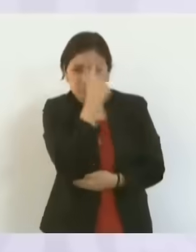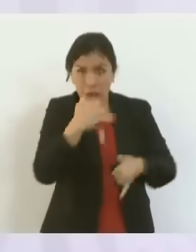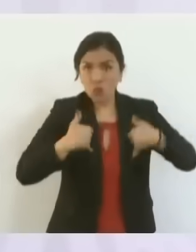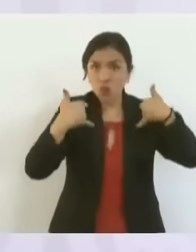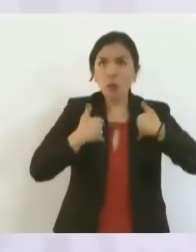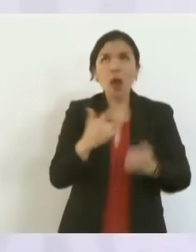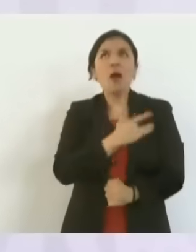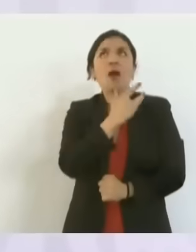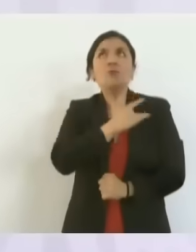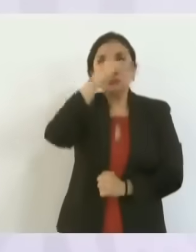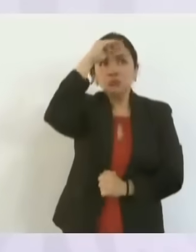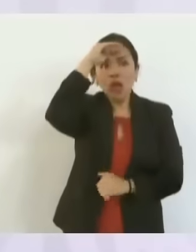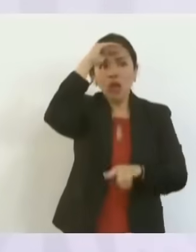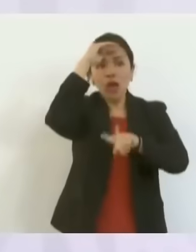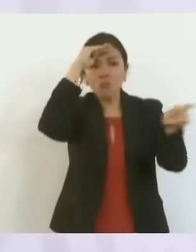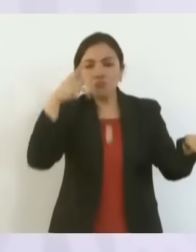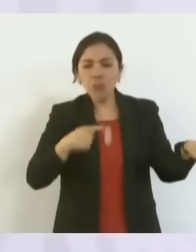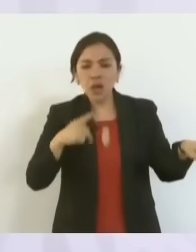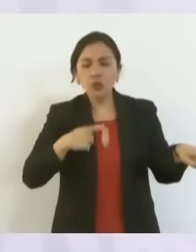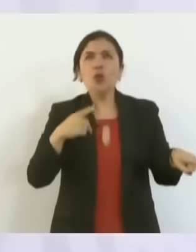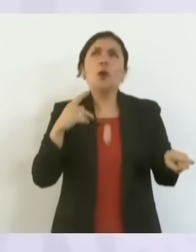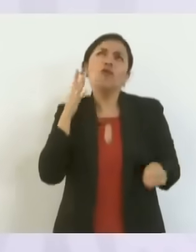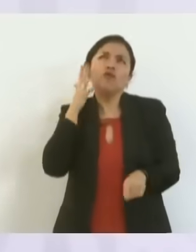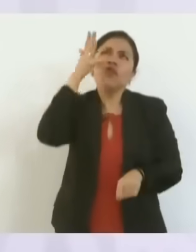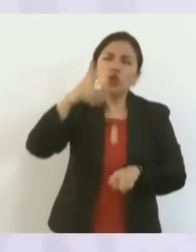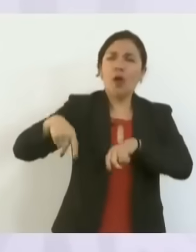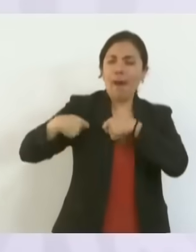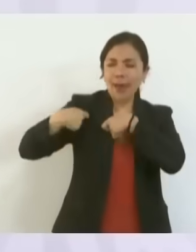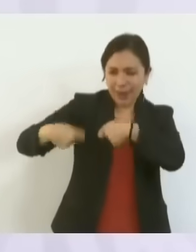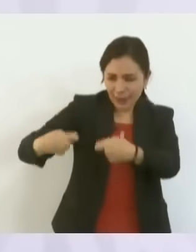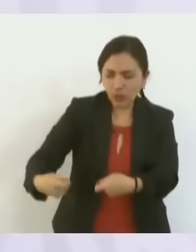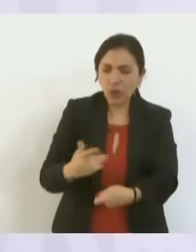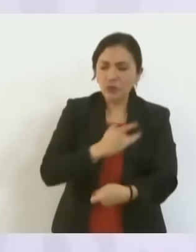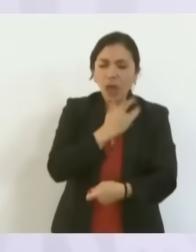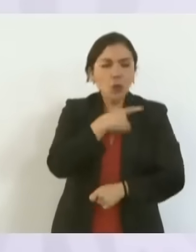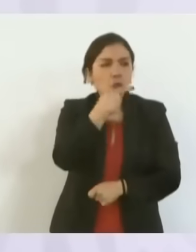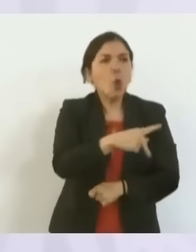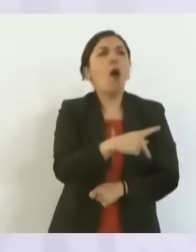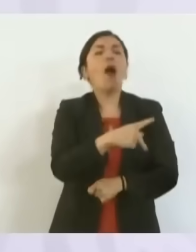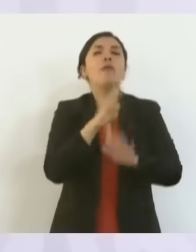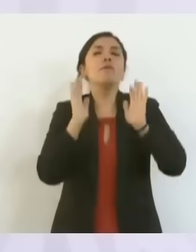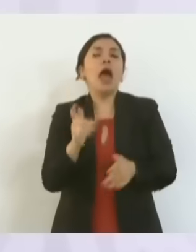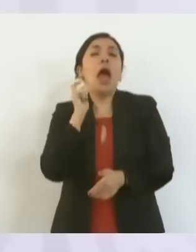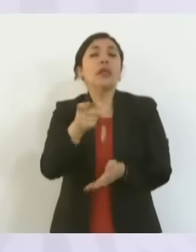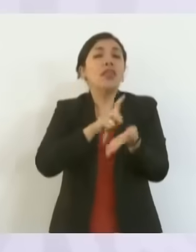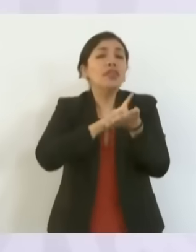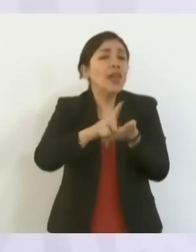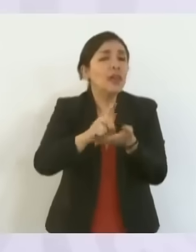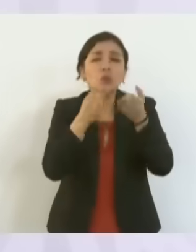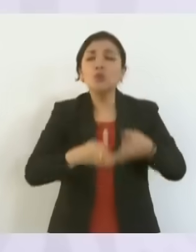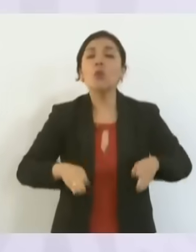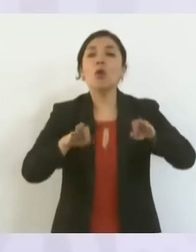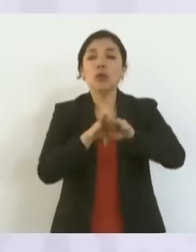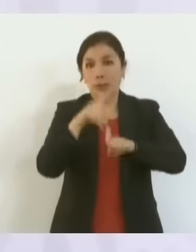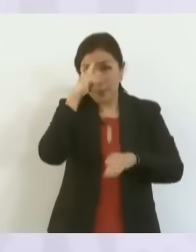ciudadanía y las generaciones venideras ejerzan plenamente su derecho fundamental a una vida sin